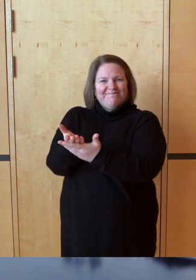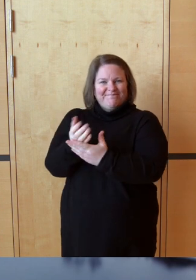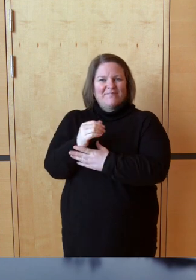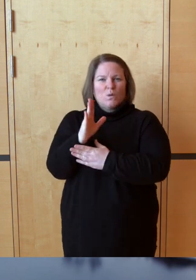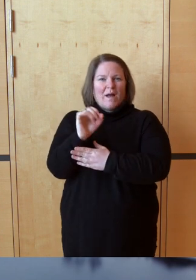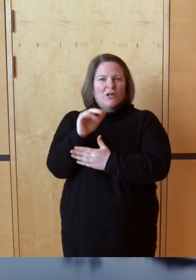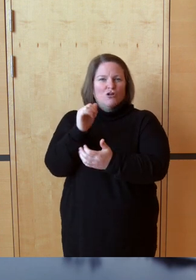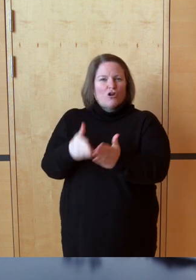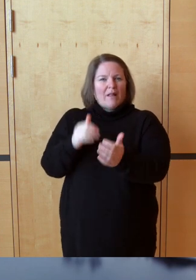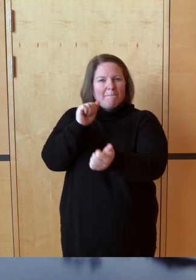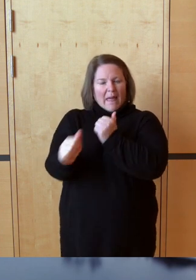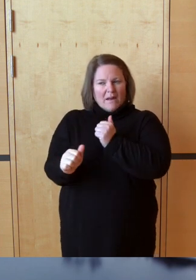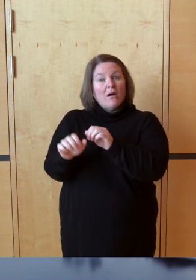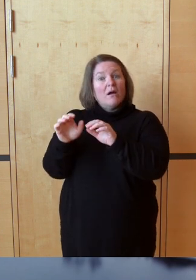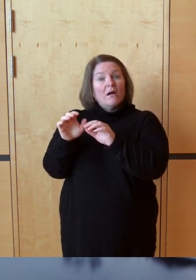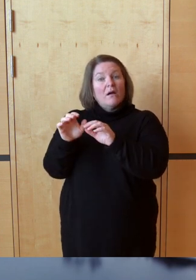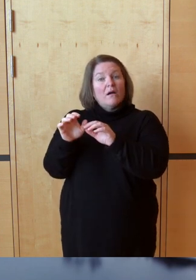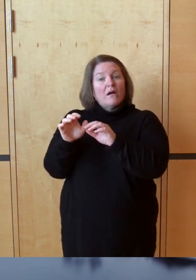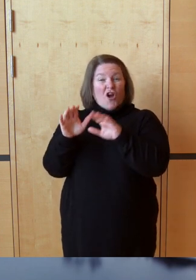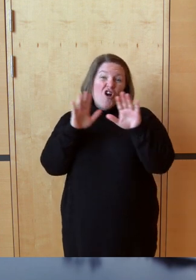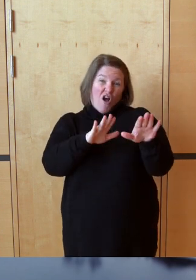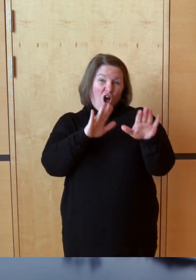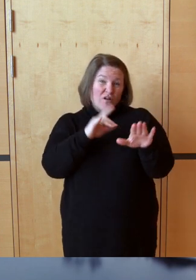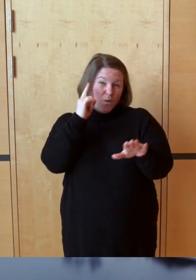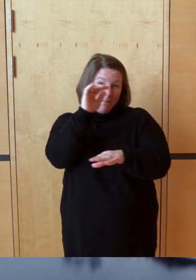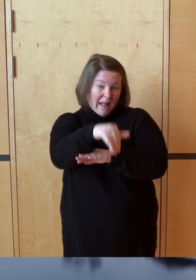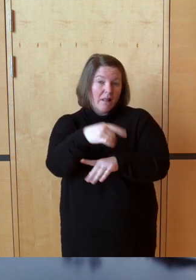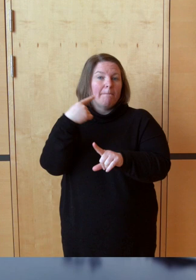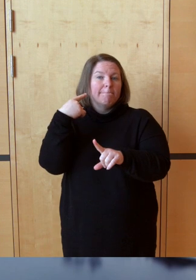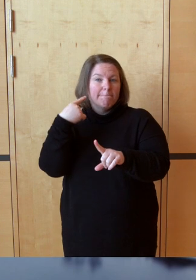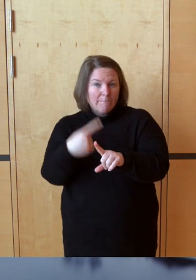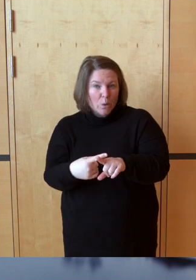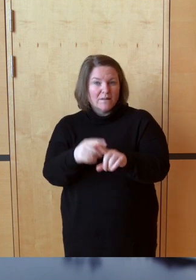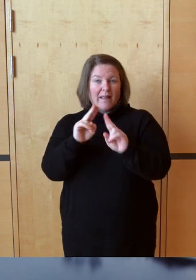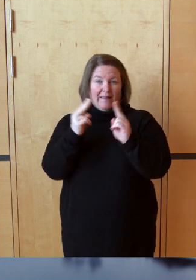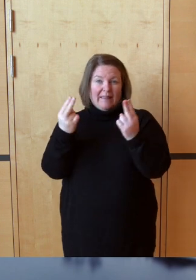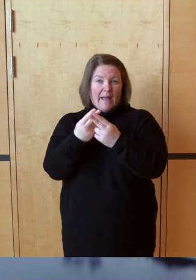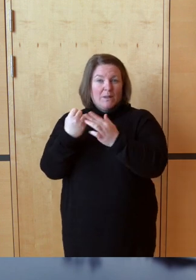Bebisen ska fortsätta vara lokalisera Solbacken samt att man är upptaget innan du förstår på support och lokaler